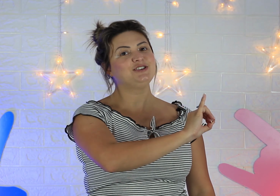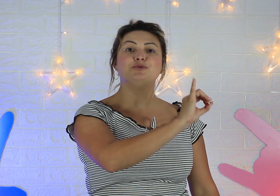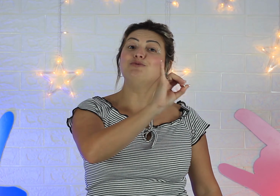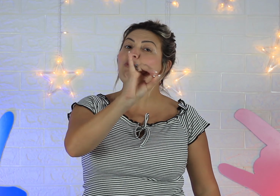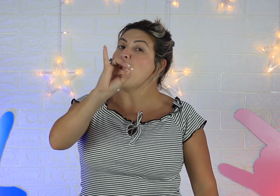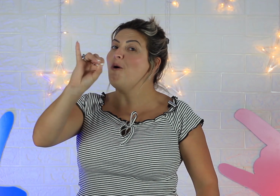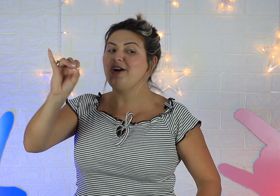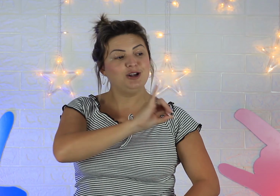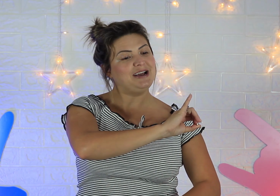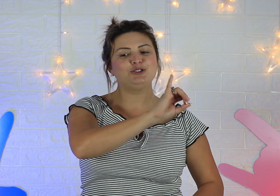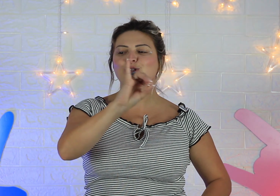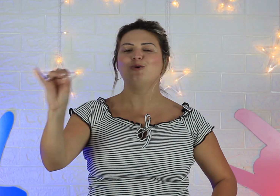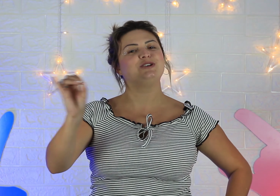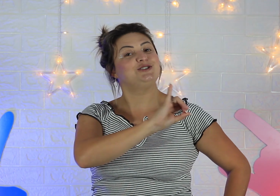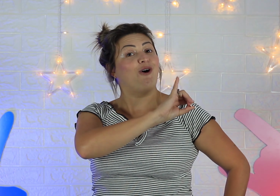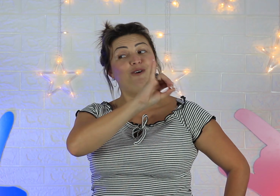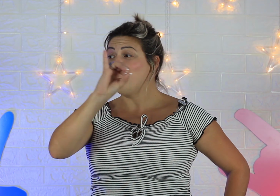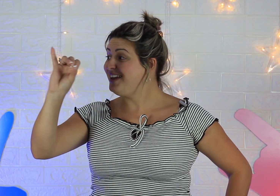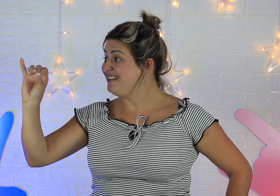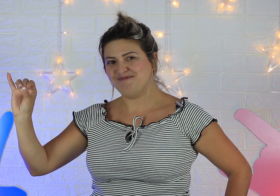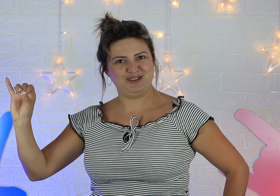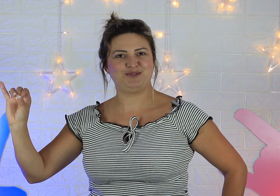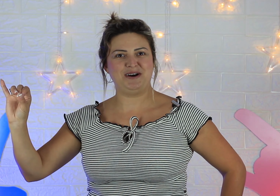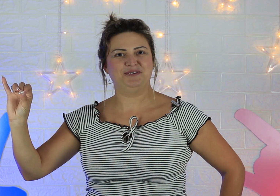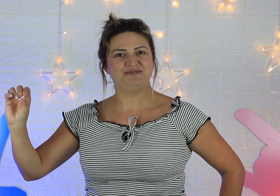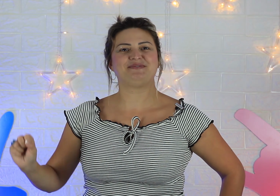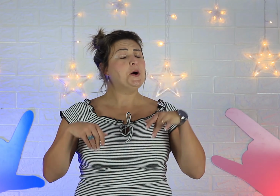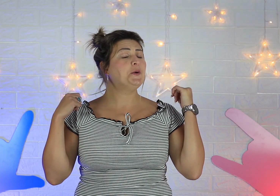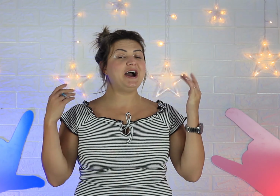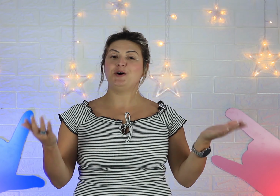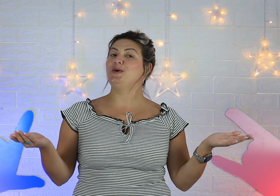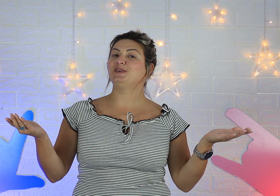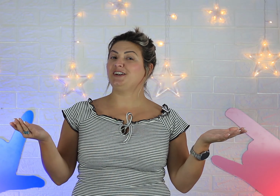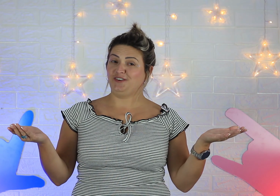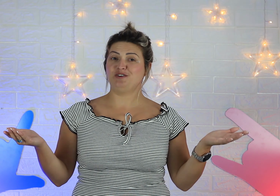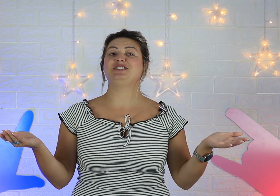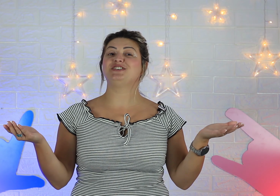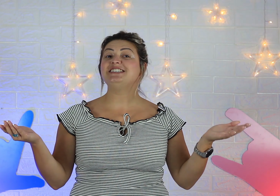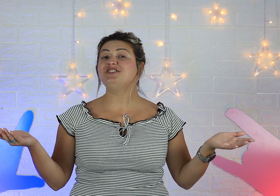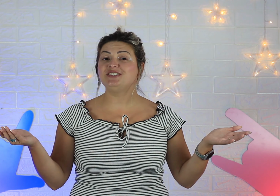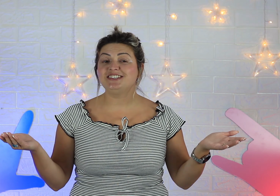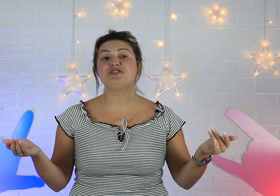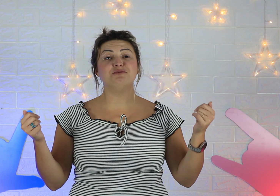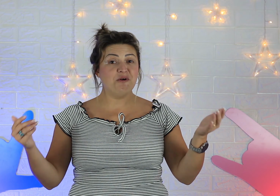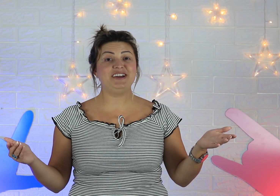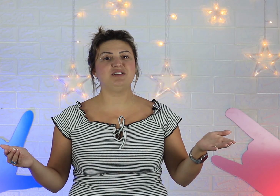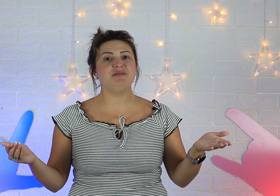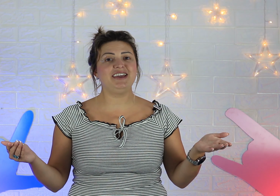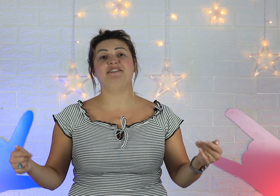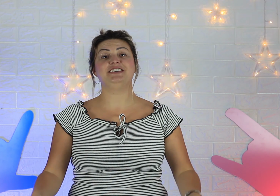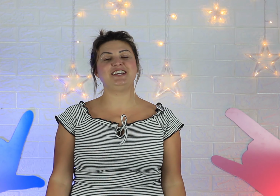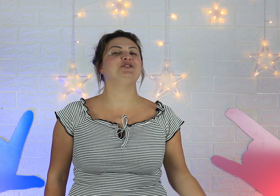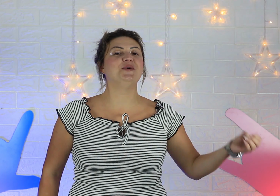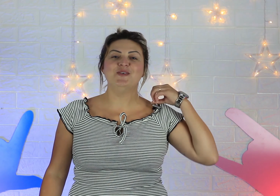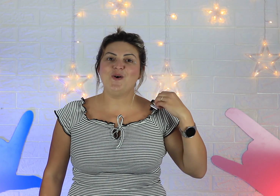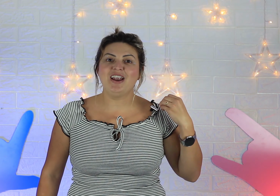você faz um olho mais longo assim ó oi pessoal uma outra forma de você dizer um oi também é fazendo